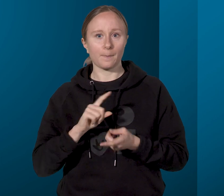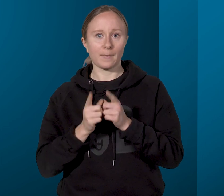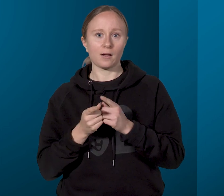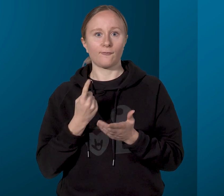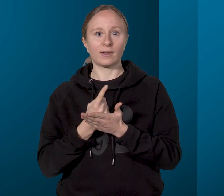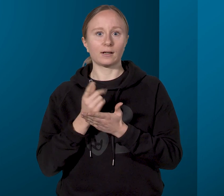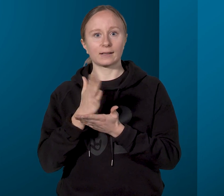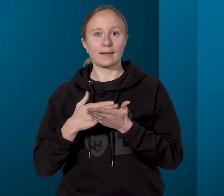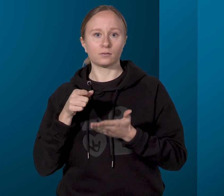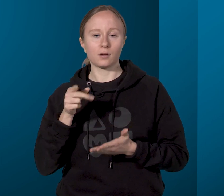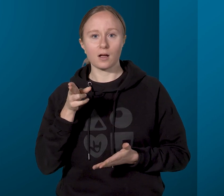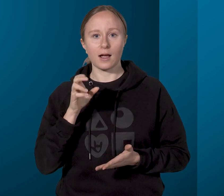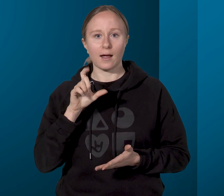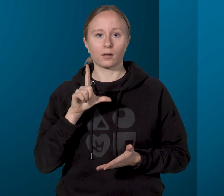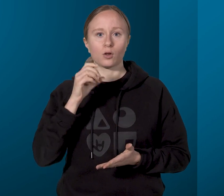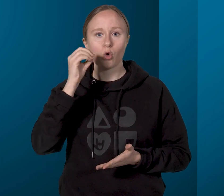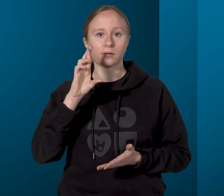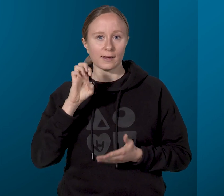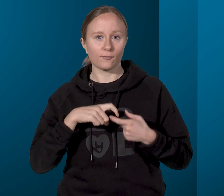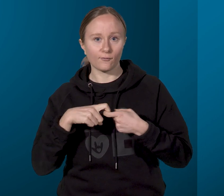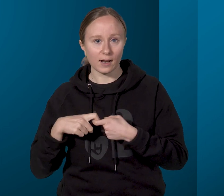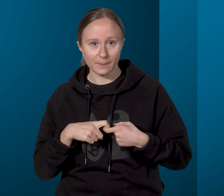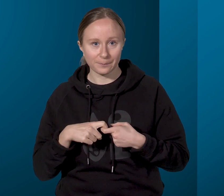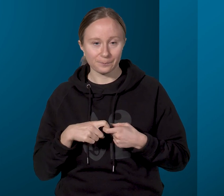som blev en viktig del av Hellöres familj.